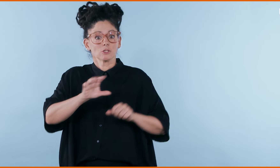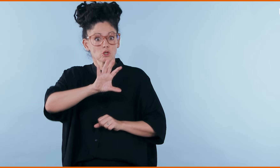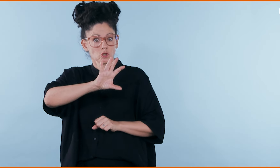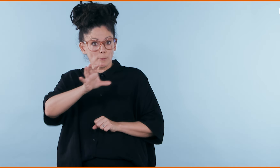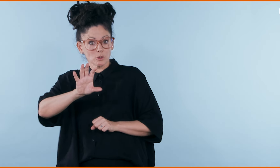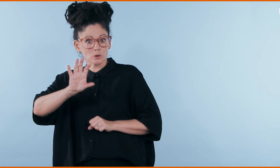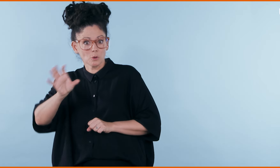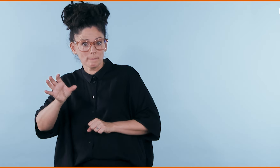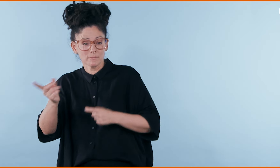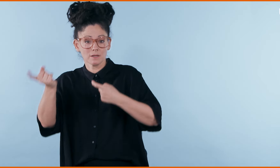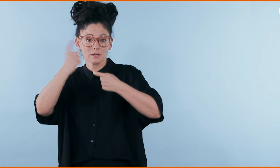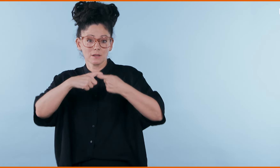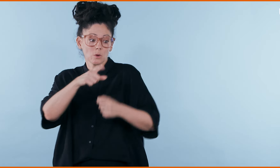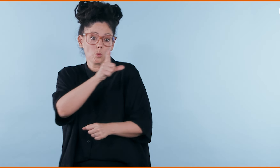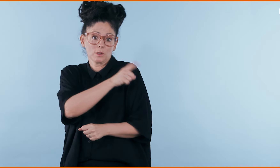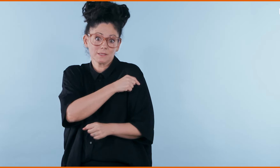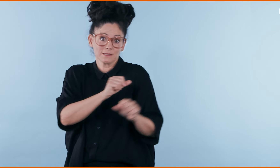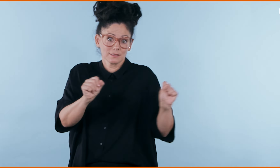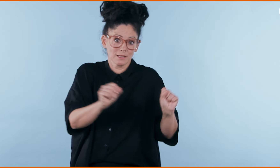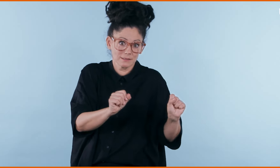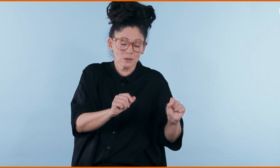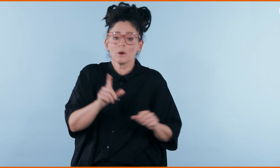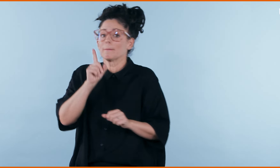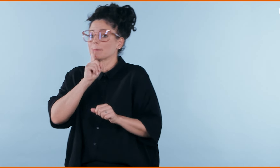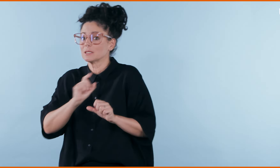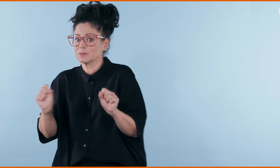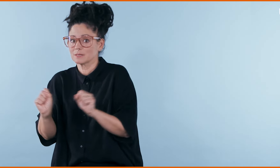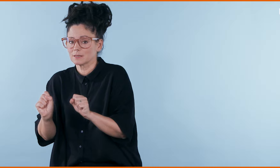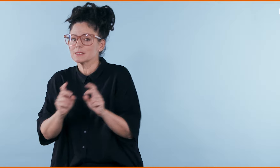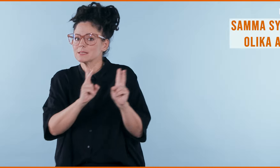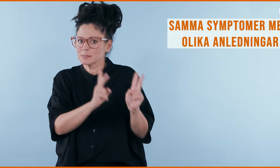Stressymptom som utmattningsstress och minoritetsstress-